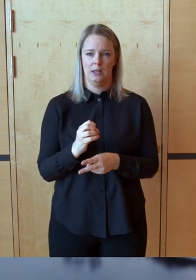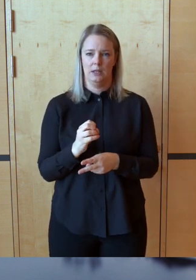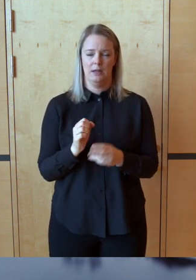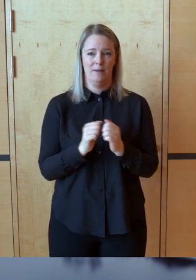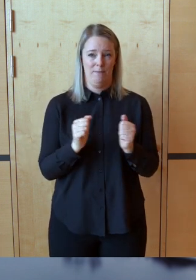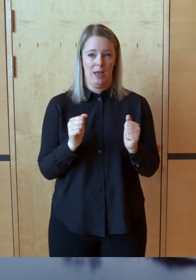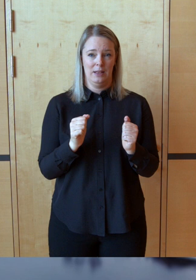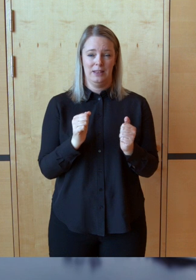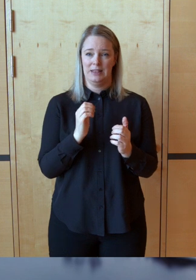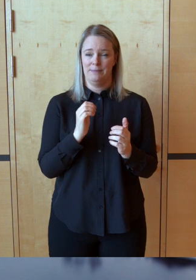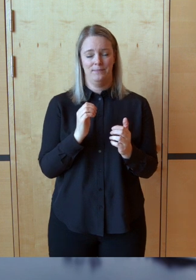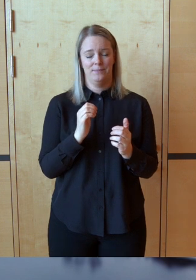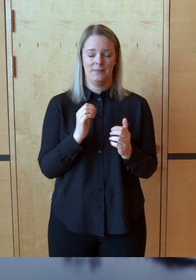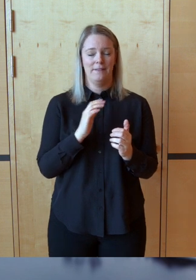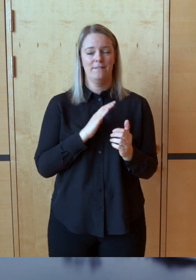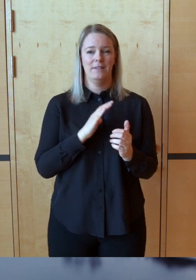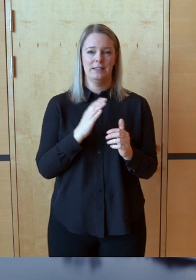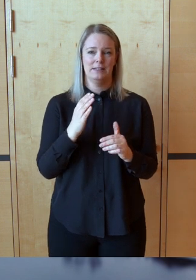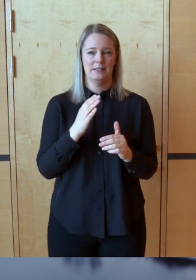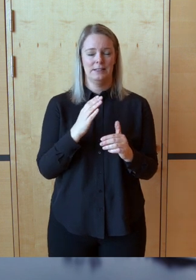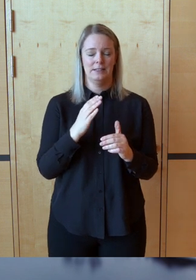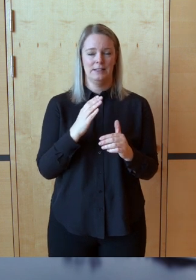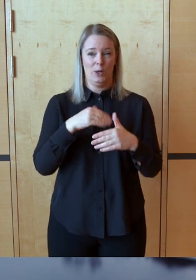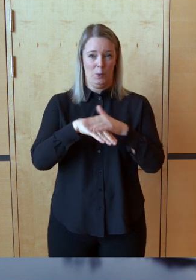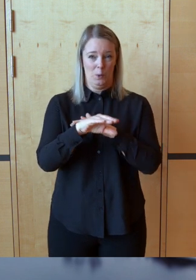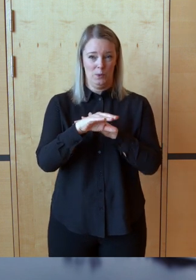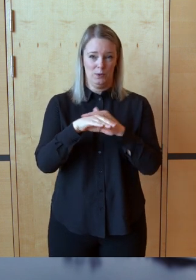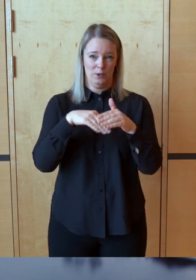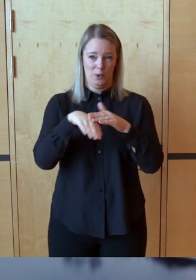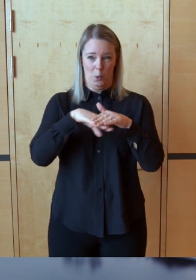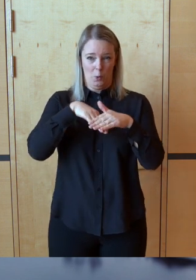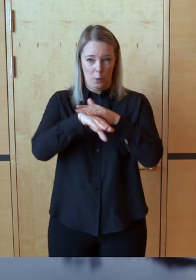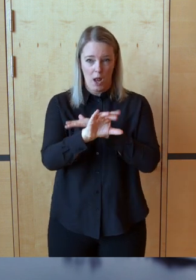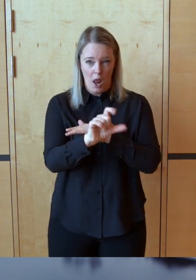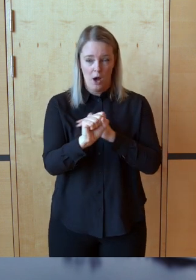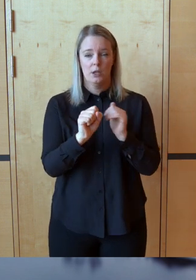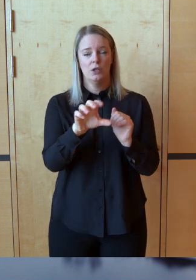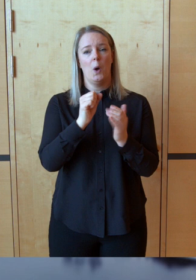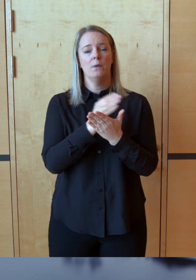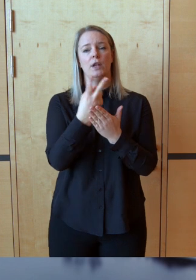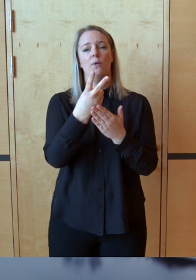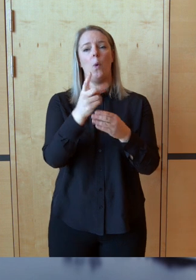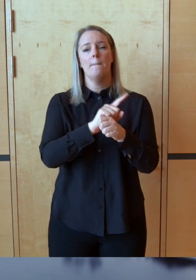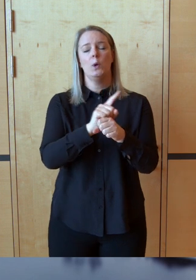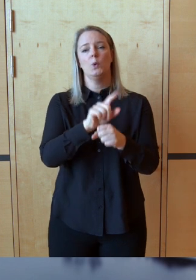Det stämmer de här som finns i grundlagen Det tar ungefär 22 minuter 15 sekunder